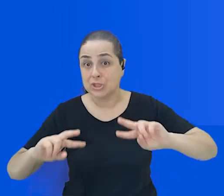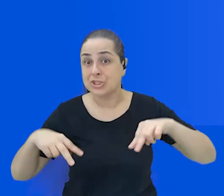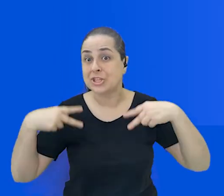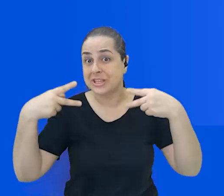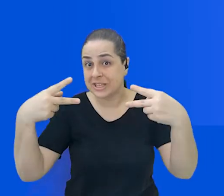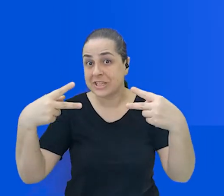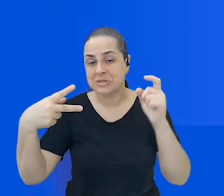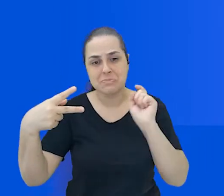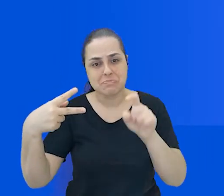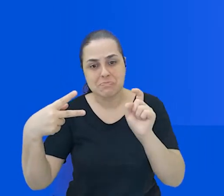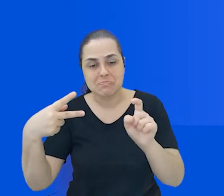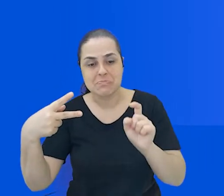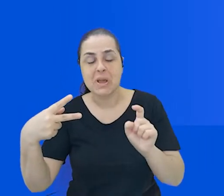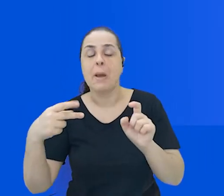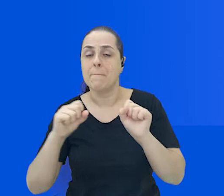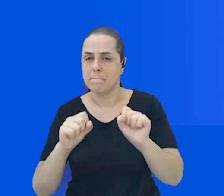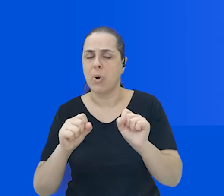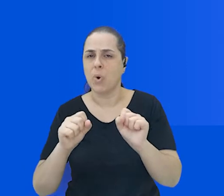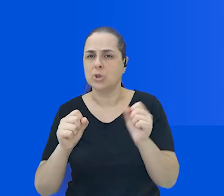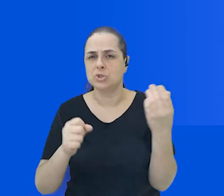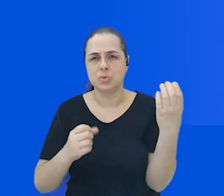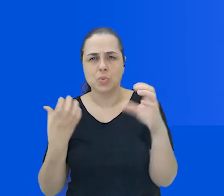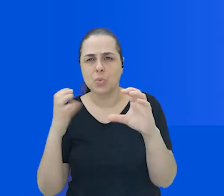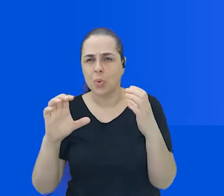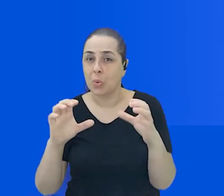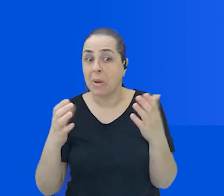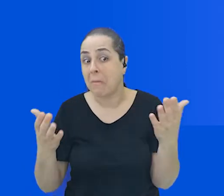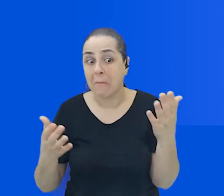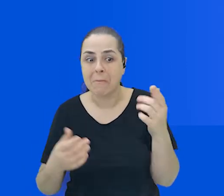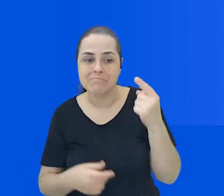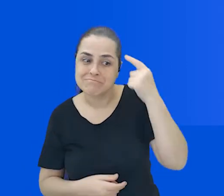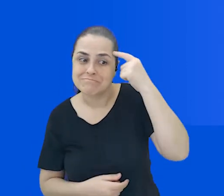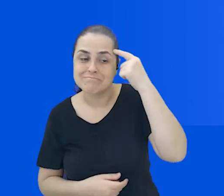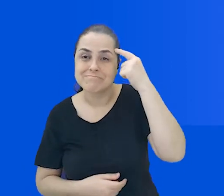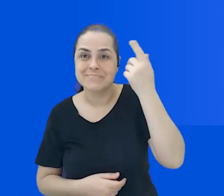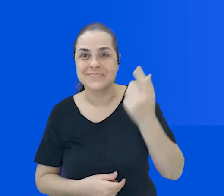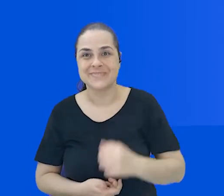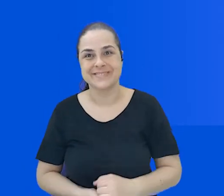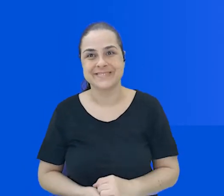se você falar, quiser pensar em alguns links para a gente deixar, não sei.